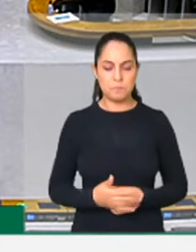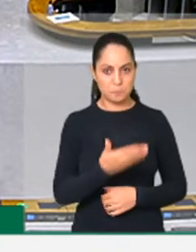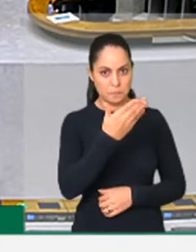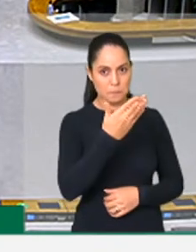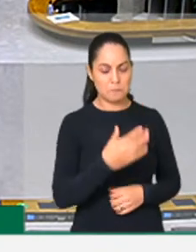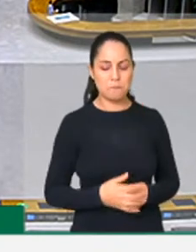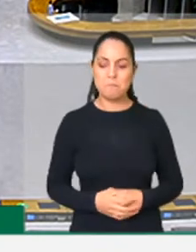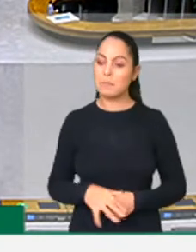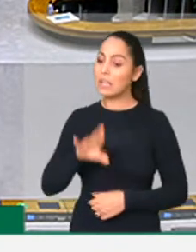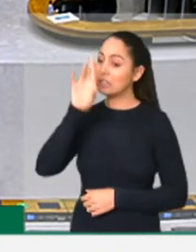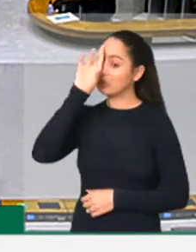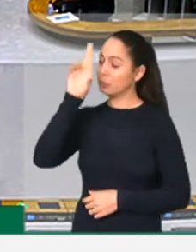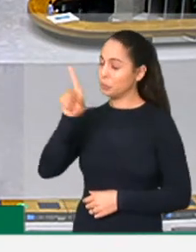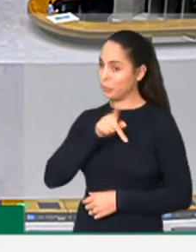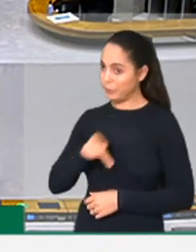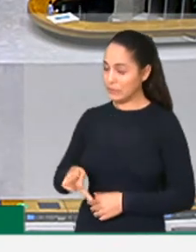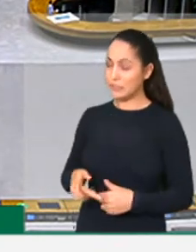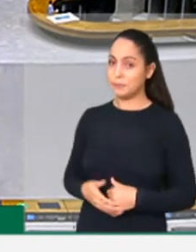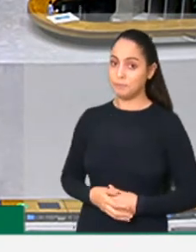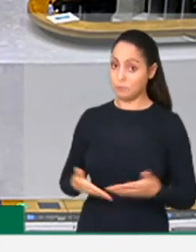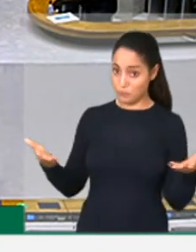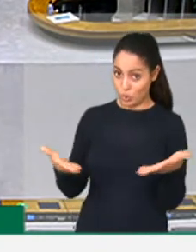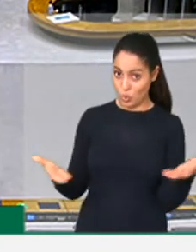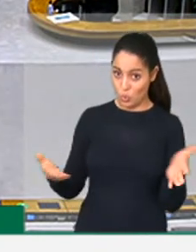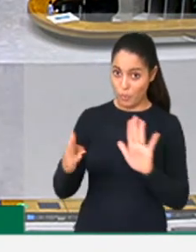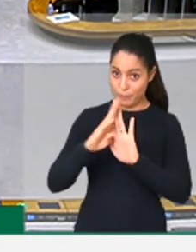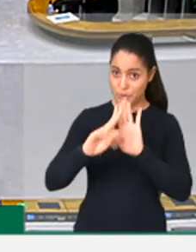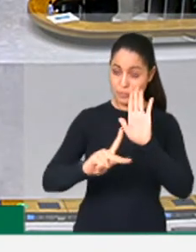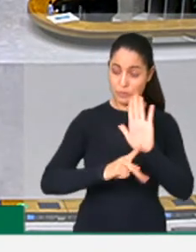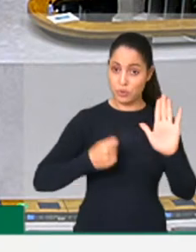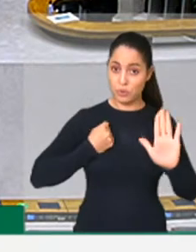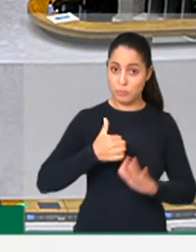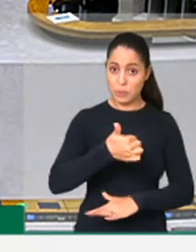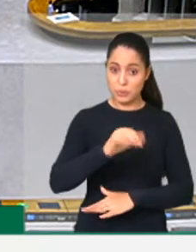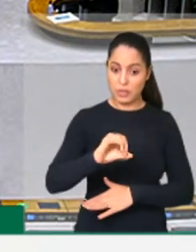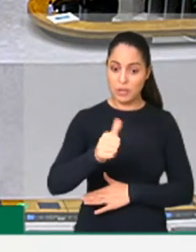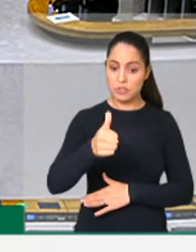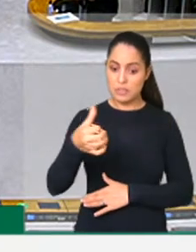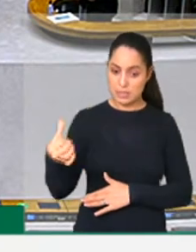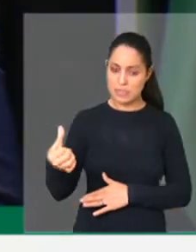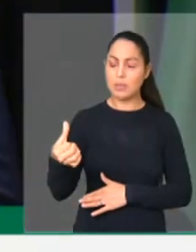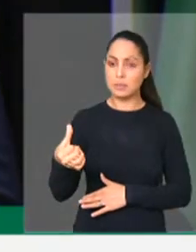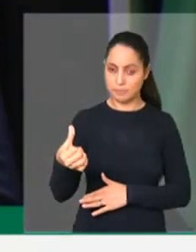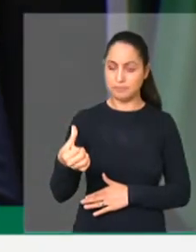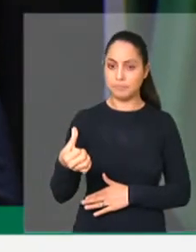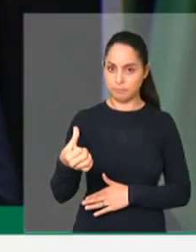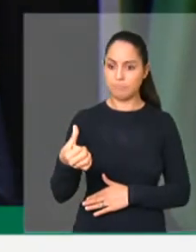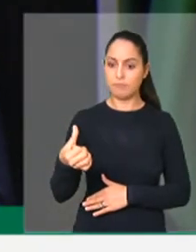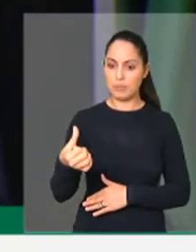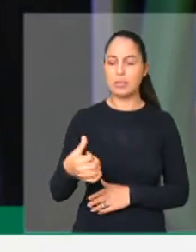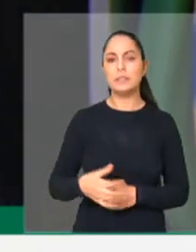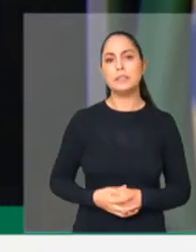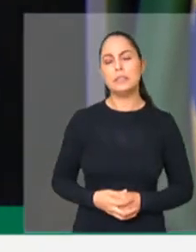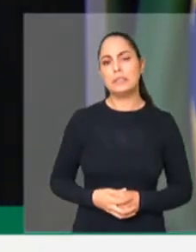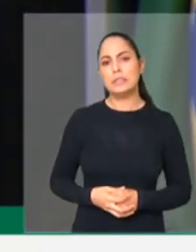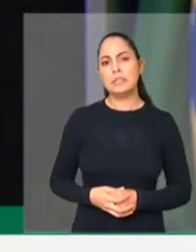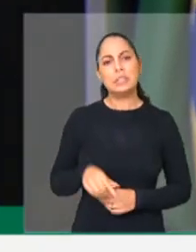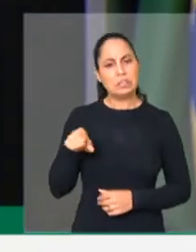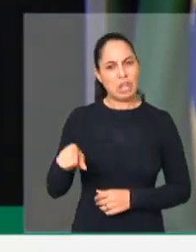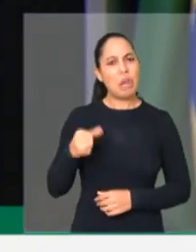DA RENEGOCIAÇÃO DOS FUNDOS CONSTITUCIONAIS. EU TIVE A HONRA DE TER SIDO O DEPUTADO QUE FOI O RELATOR DA MEDIDA PROVISÓRIA QUE ORIGINOU A LEI